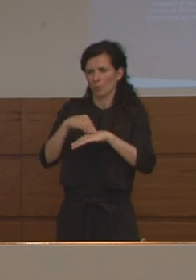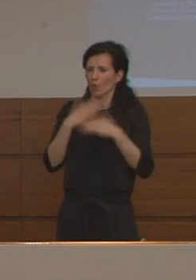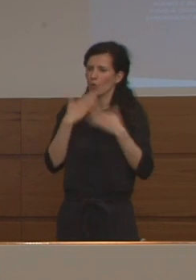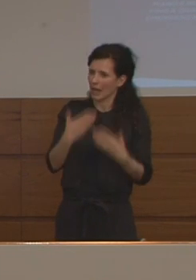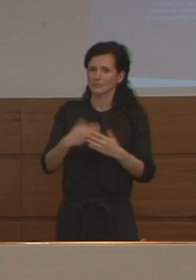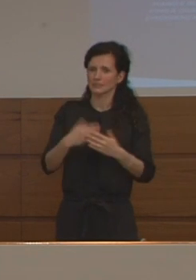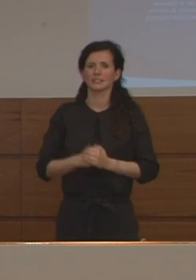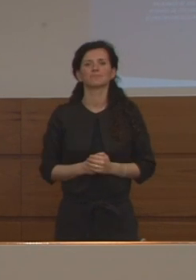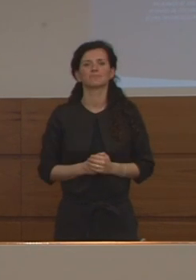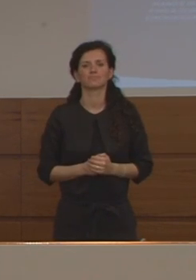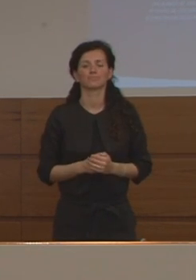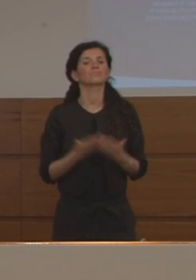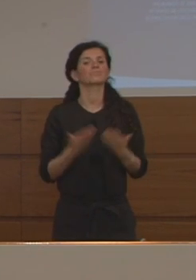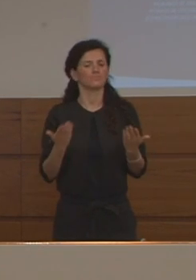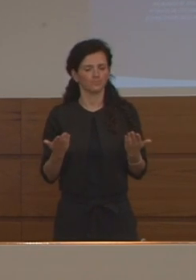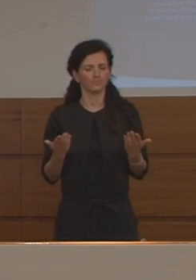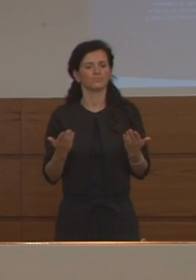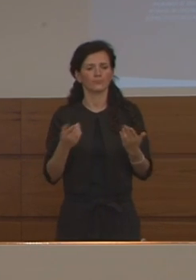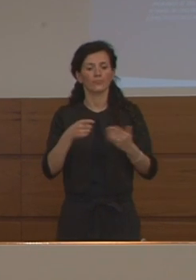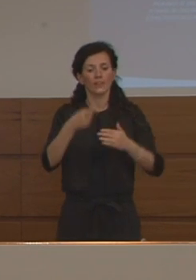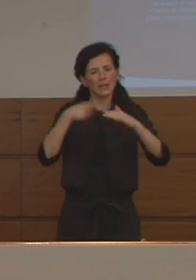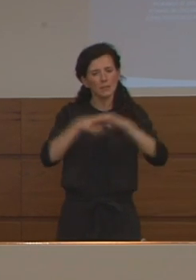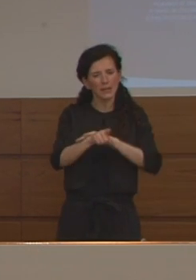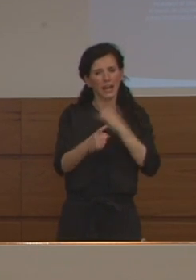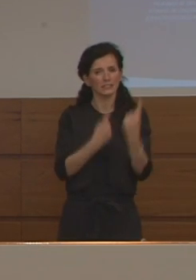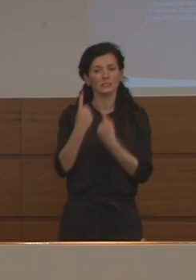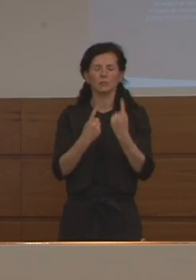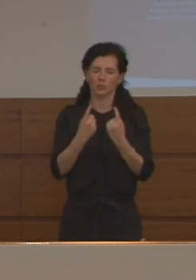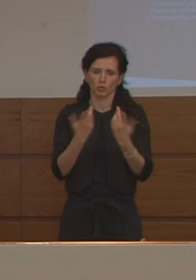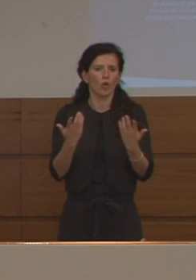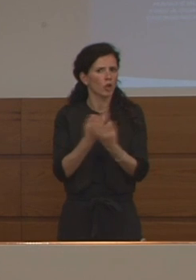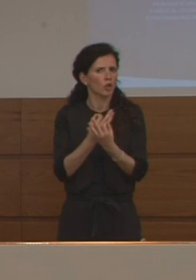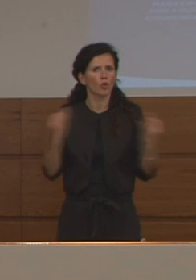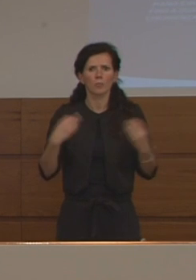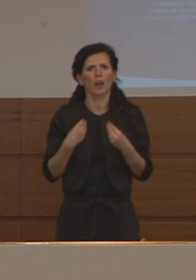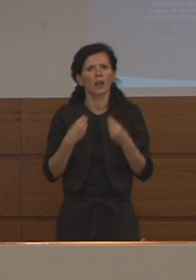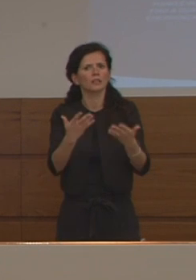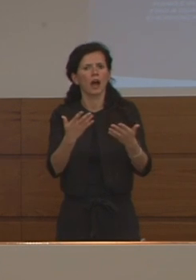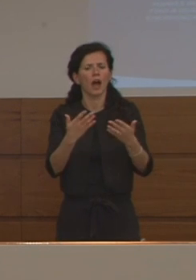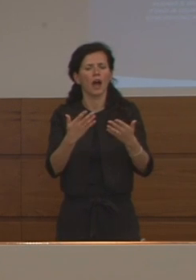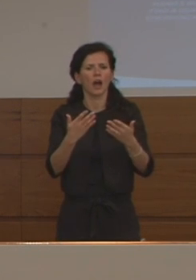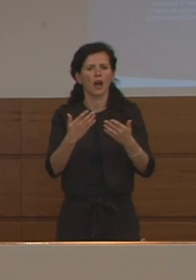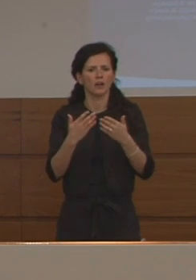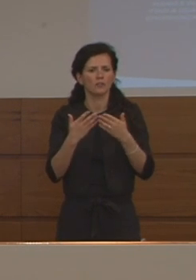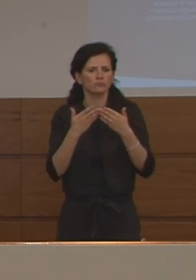Sì. C'è l'esigenza di garantire anche per i migranti che sbarcano la sorveglianza